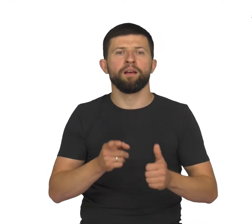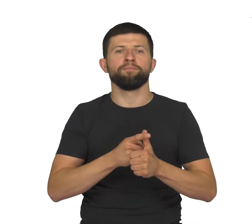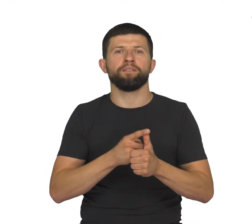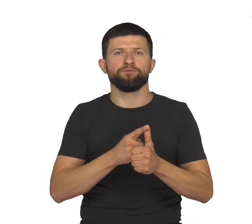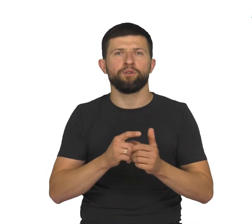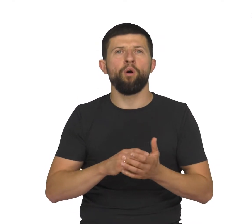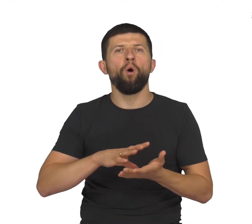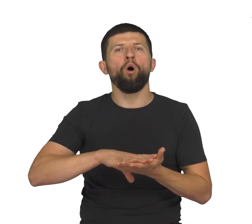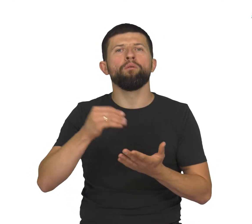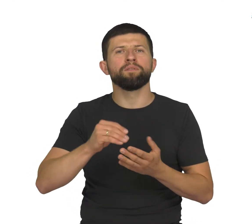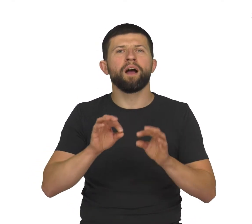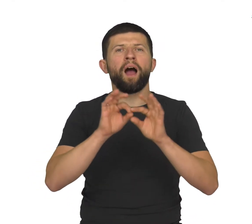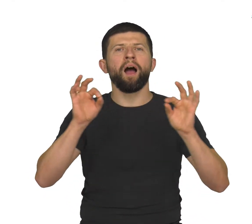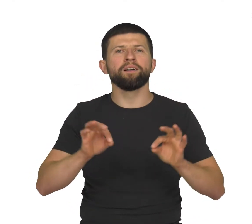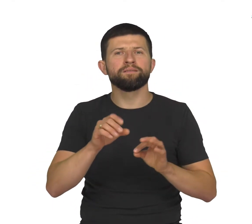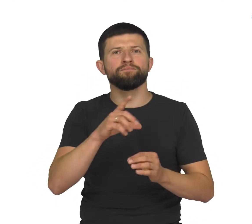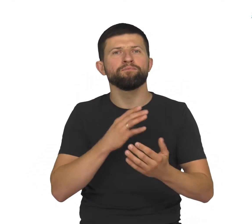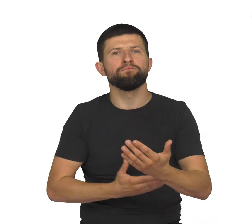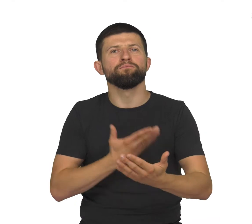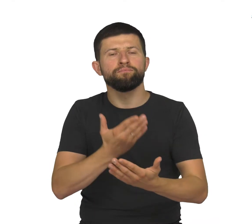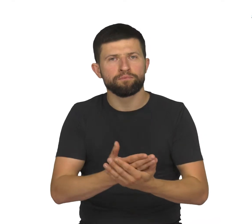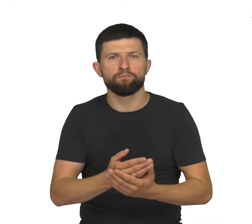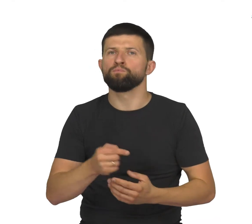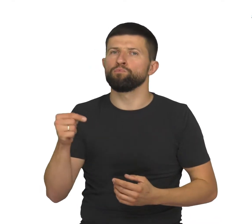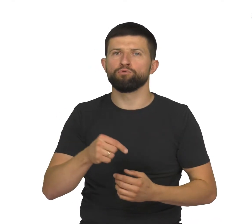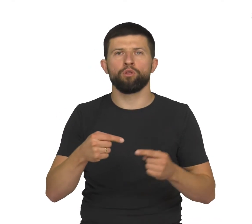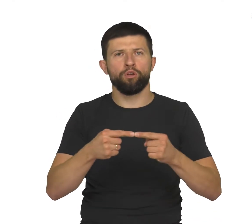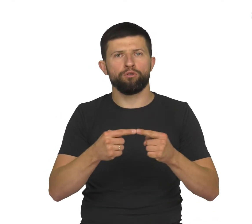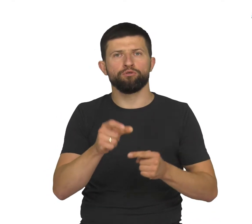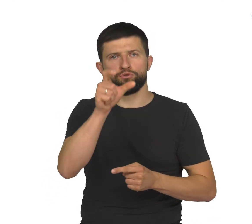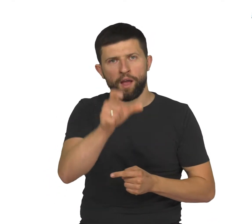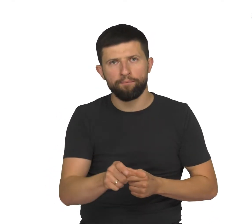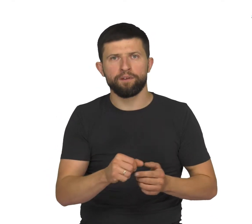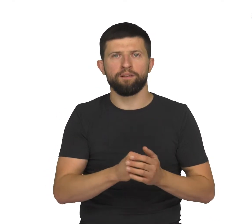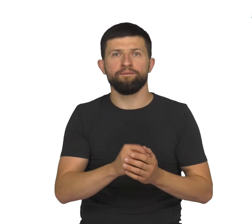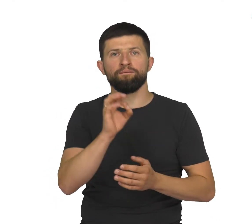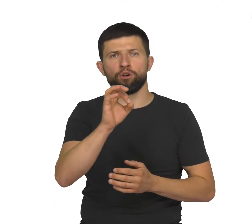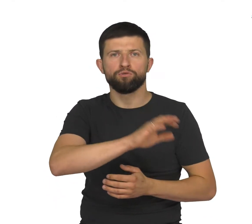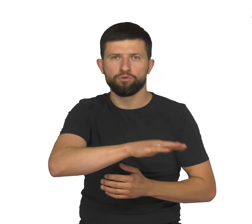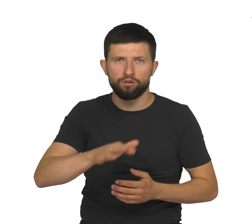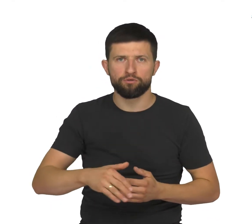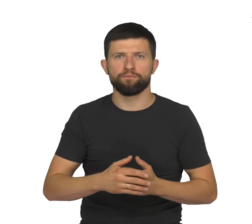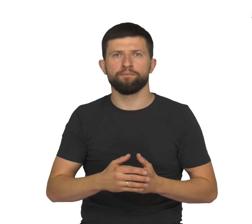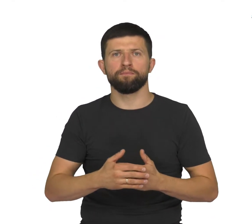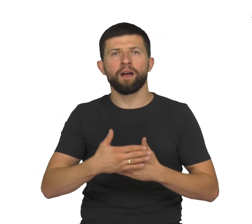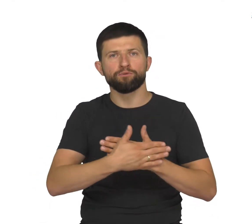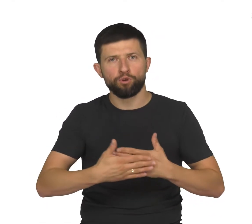lub rodziców. Po drugie system, w trakcie wypełniania wniosku, musi potwierdzić,